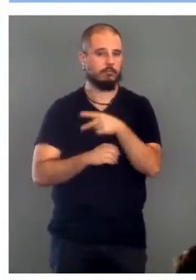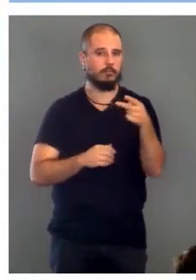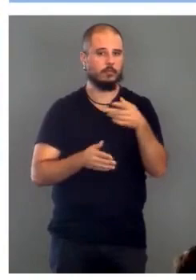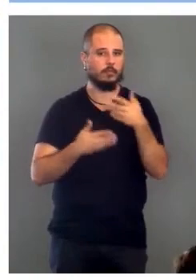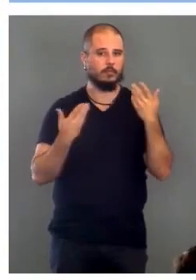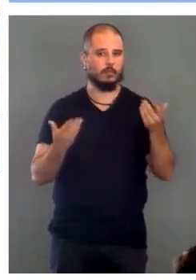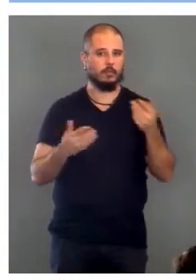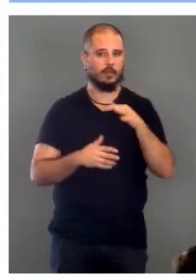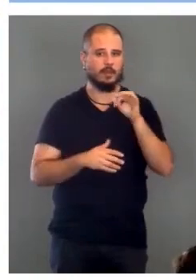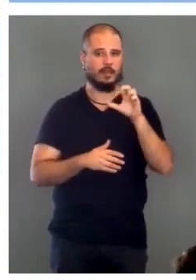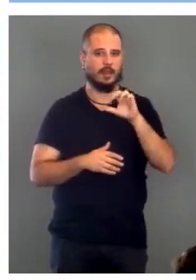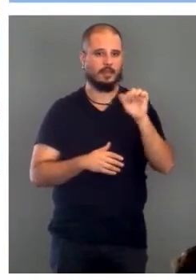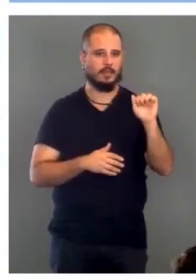Teresa Etxarri Ya veréis